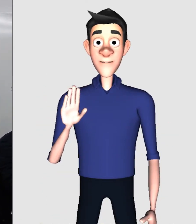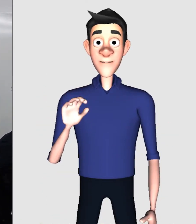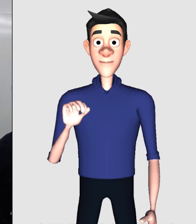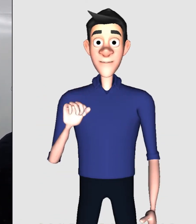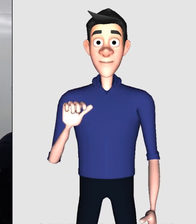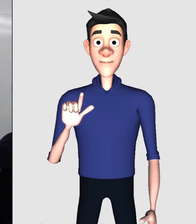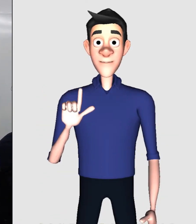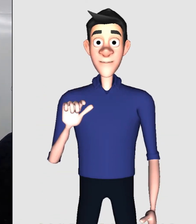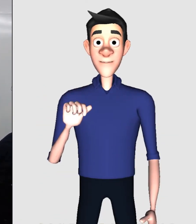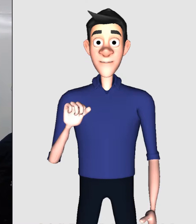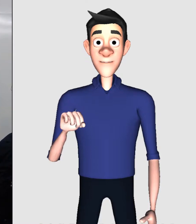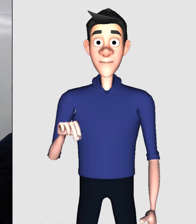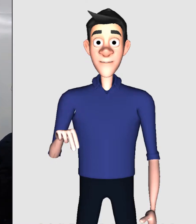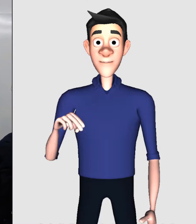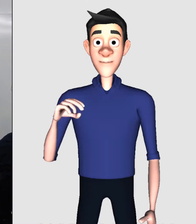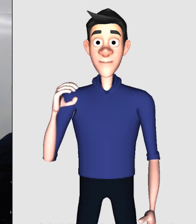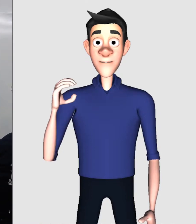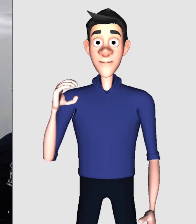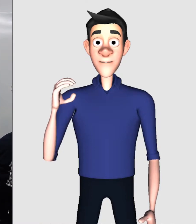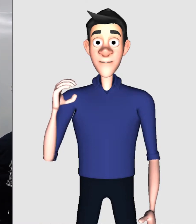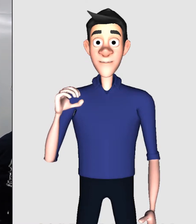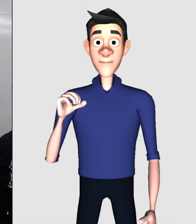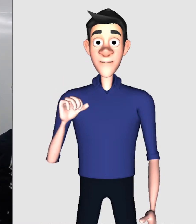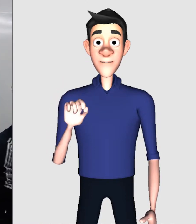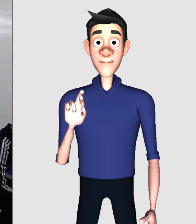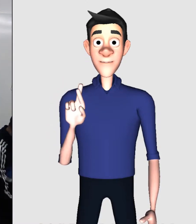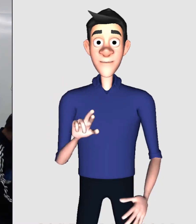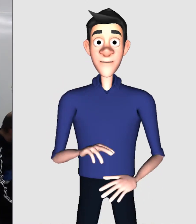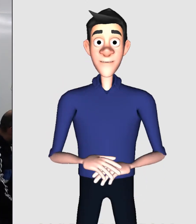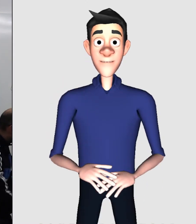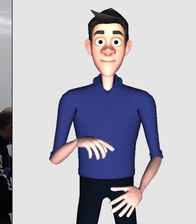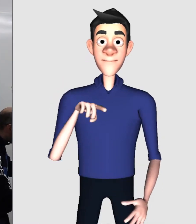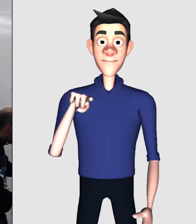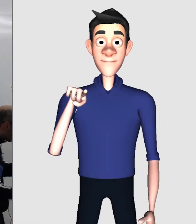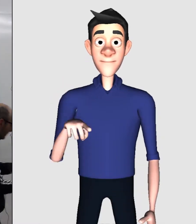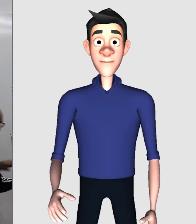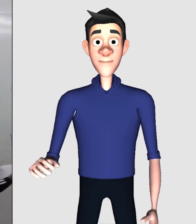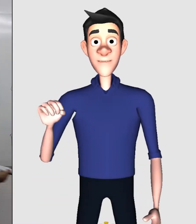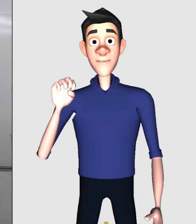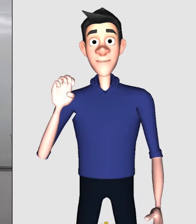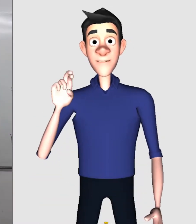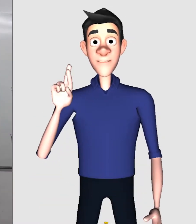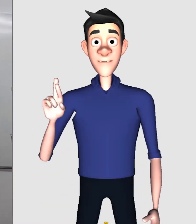Na polia 1, o que vamos ter